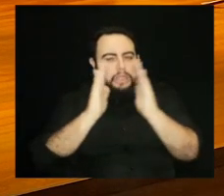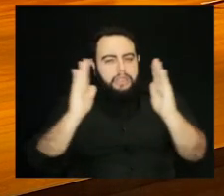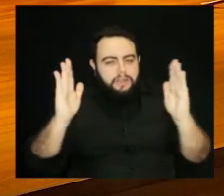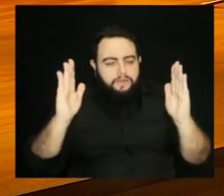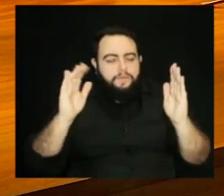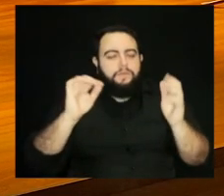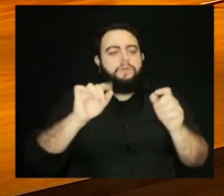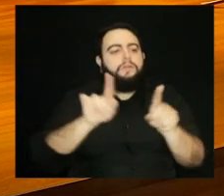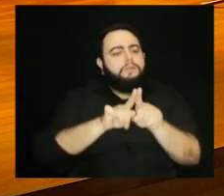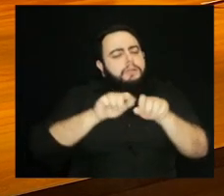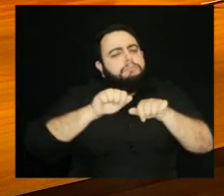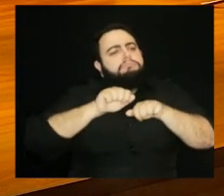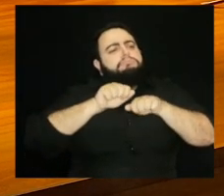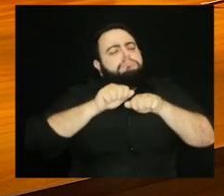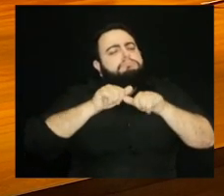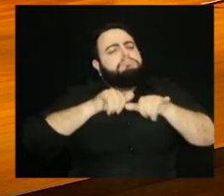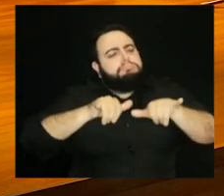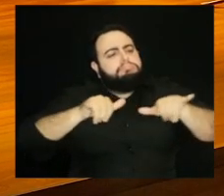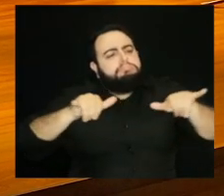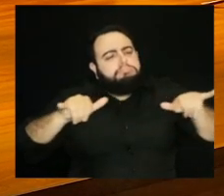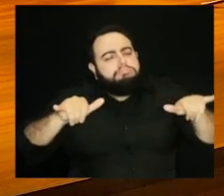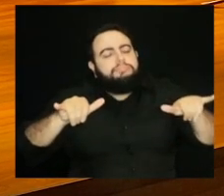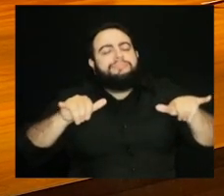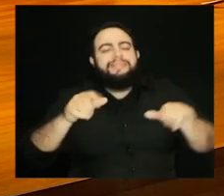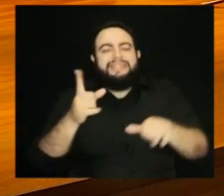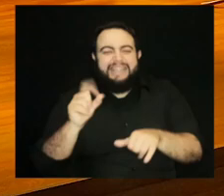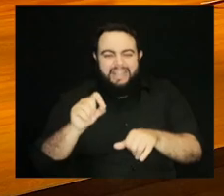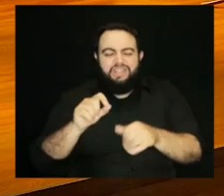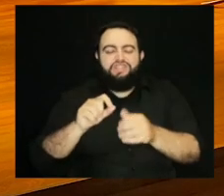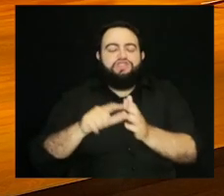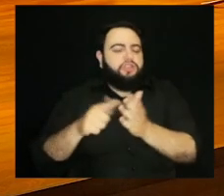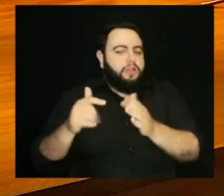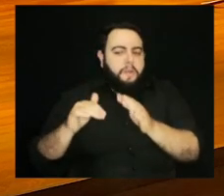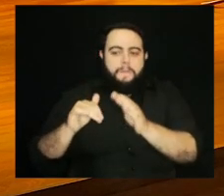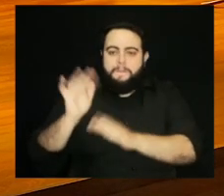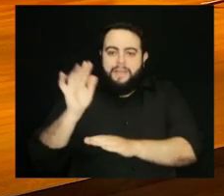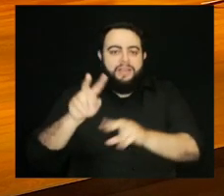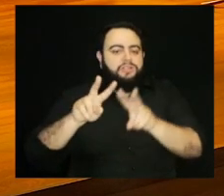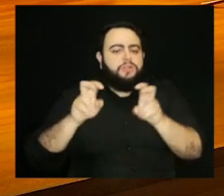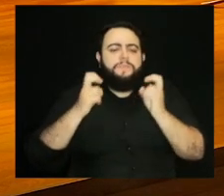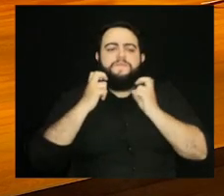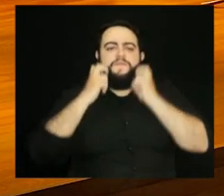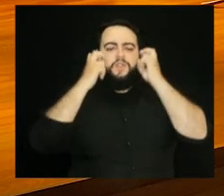campanha nos jornais (Porto Alegre tinha mais de 10 jornais) sobre a vergonha que era uma cidade que